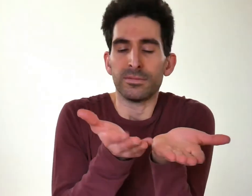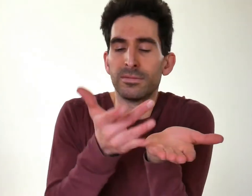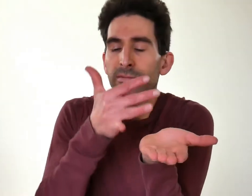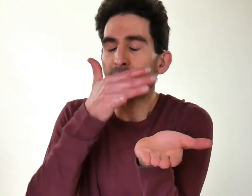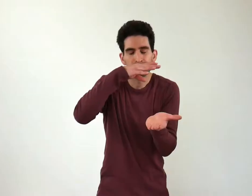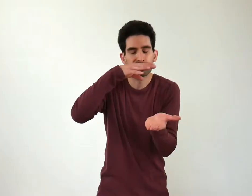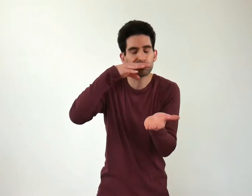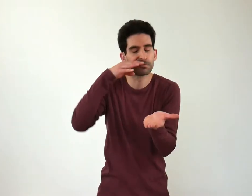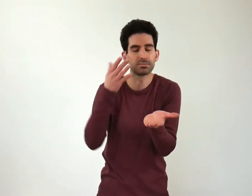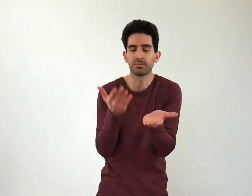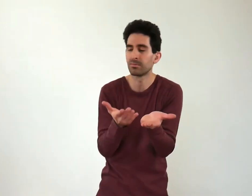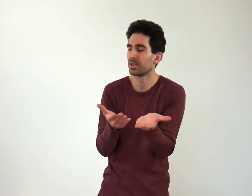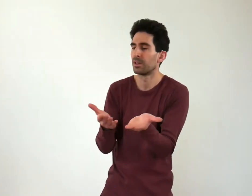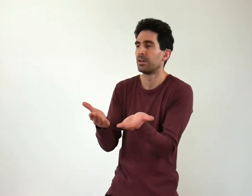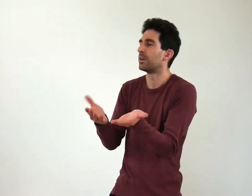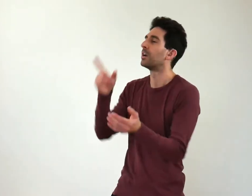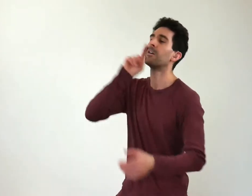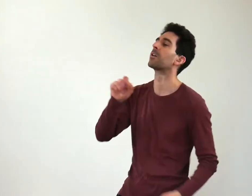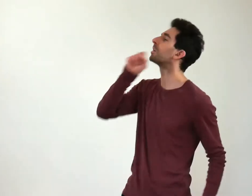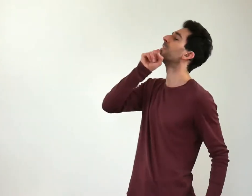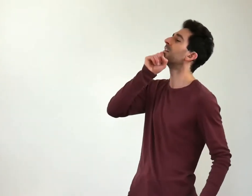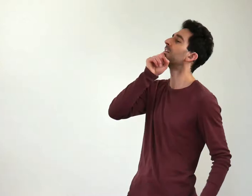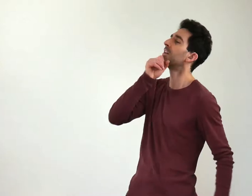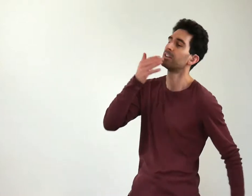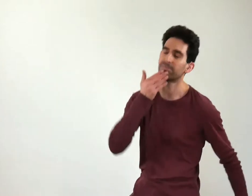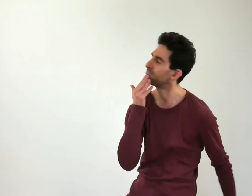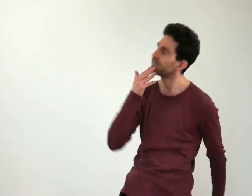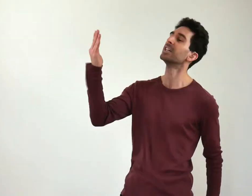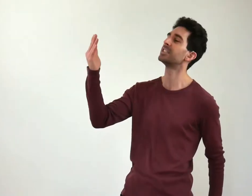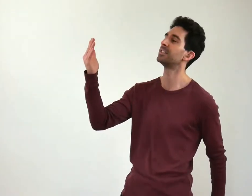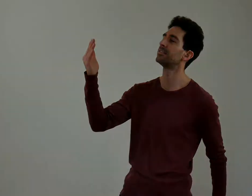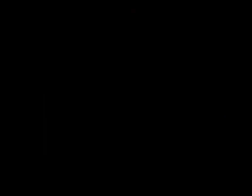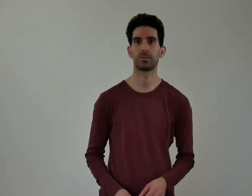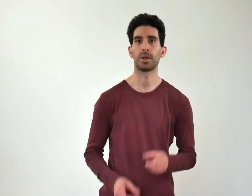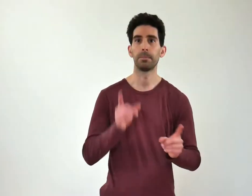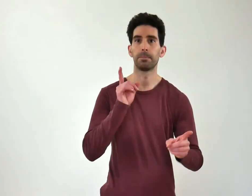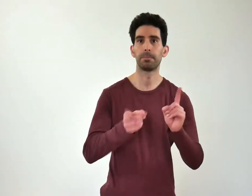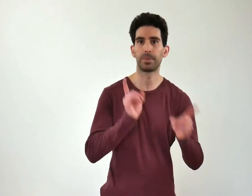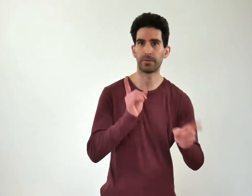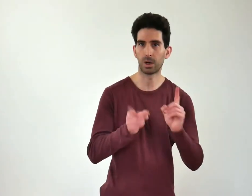Mmmh, ça sent bon. Grand-mère, merci ! Parfois,